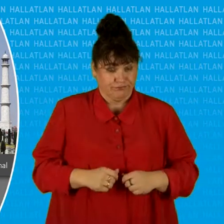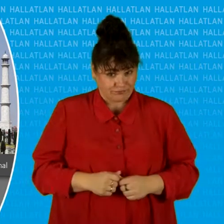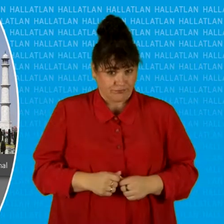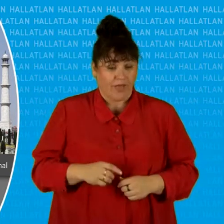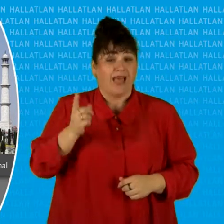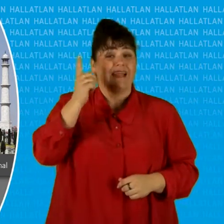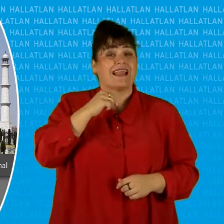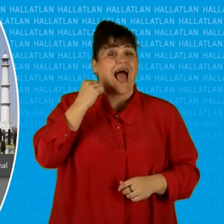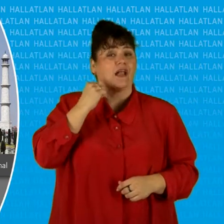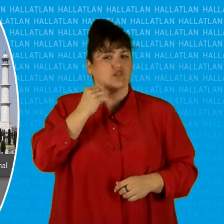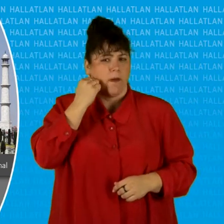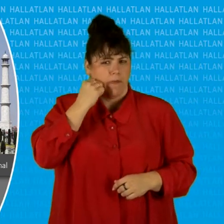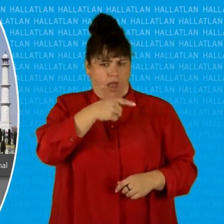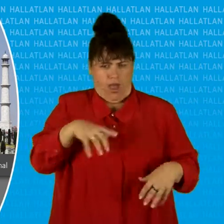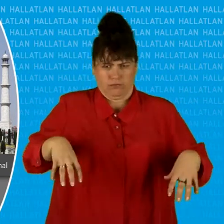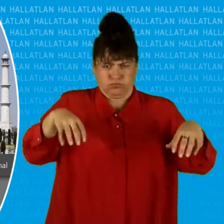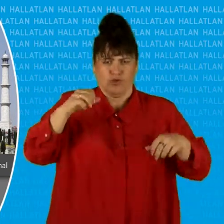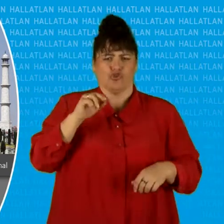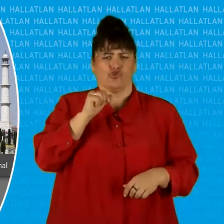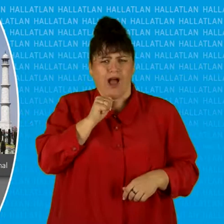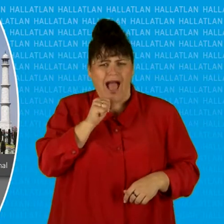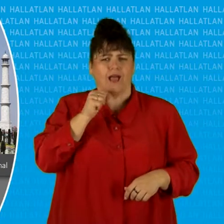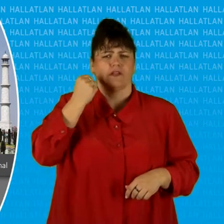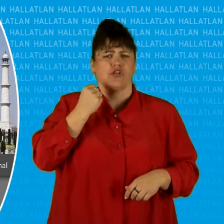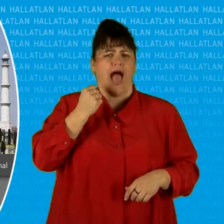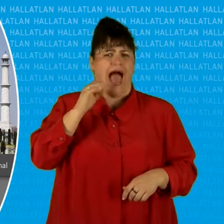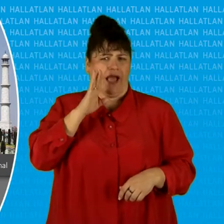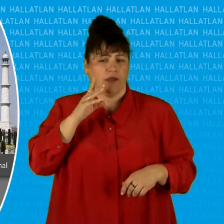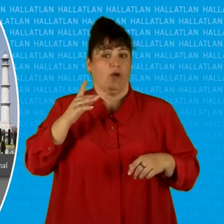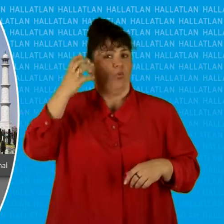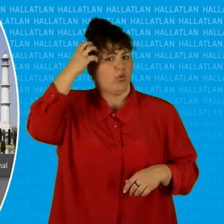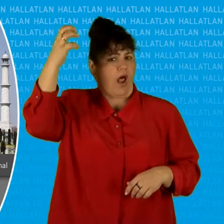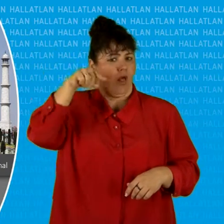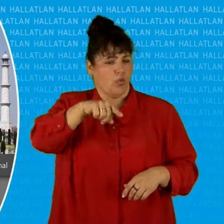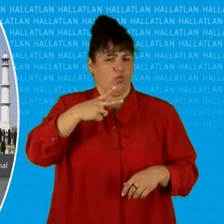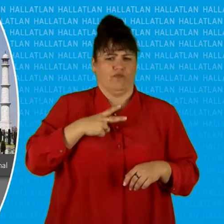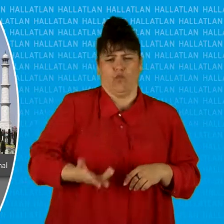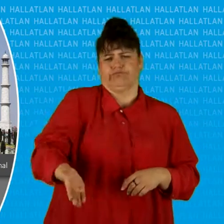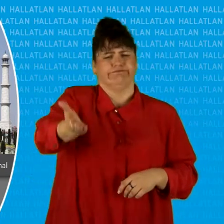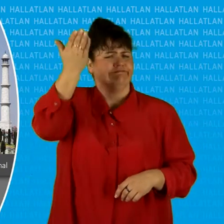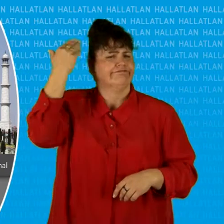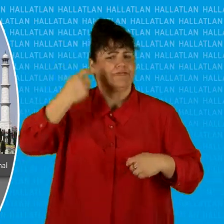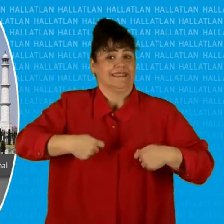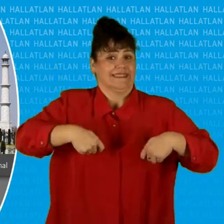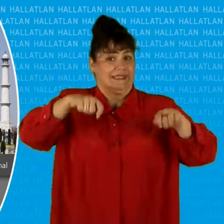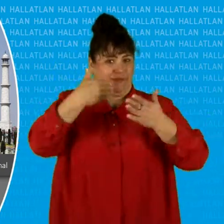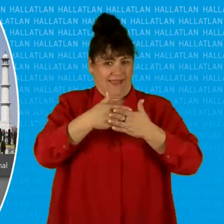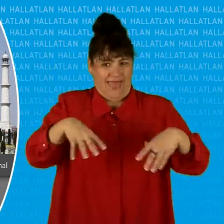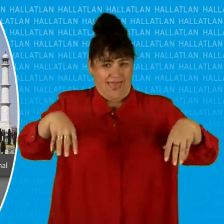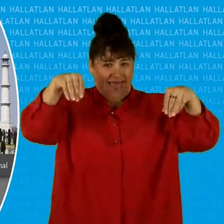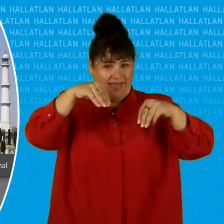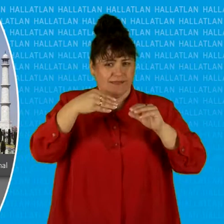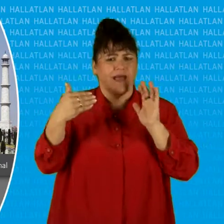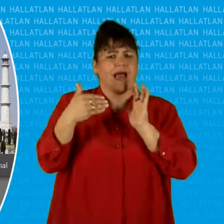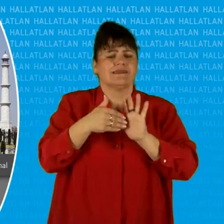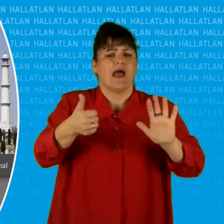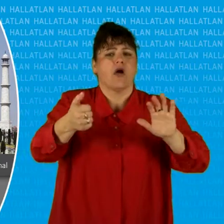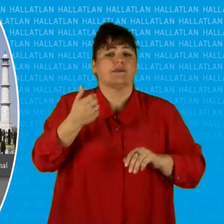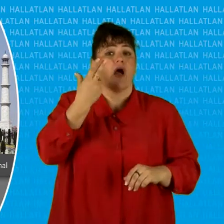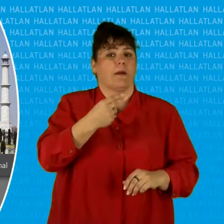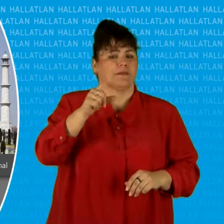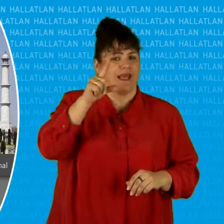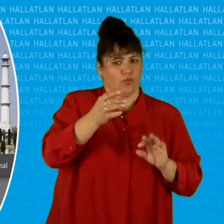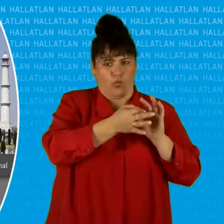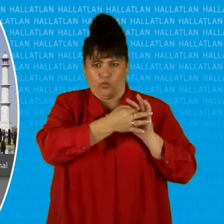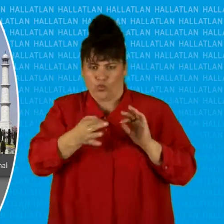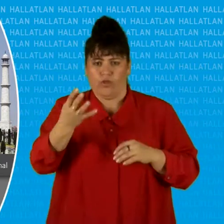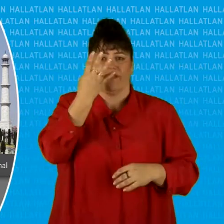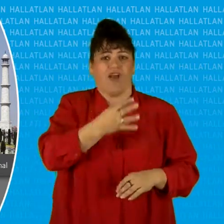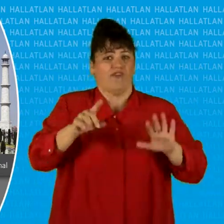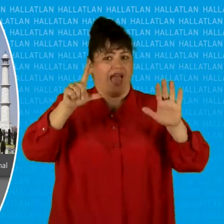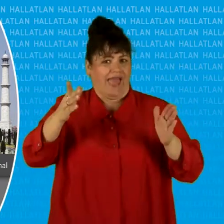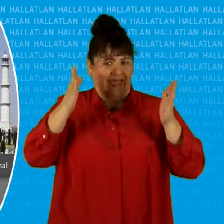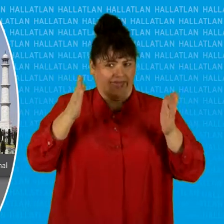A Tádzs Mahalt Sáh Dzsahán uralkodó építtette 1632 és 1647 között